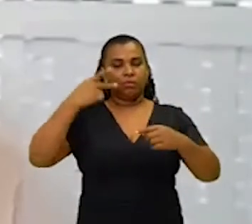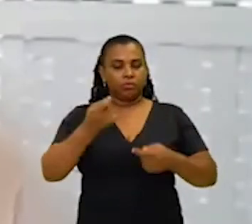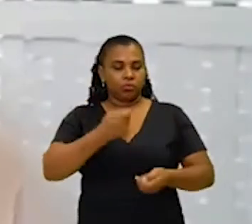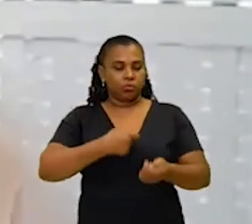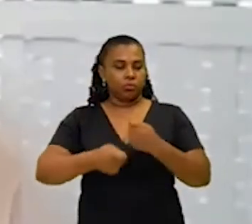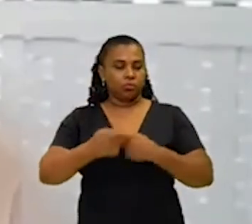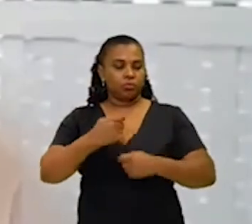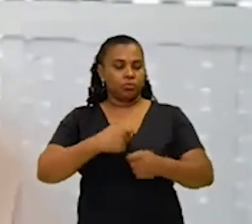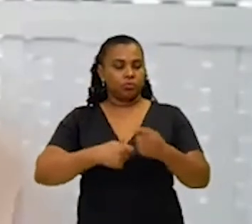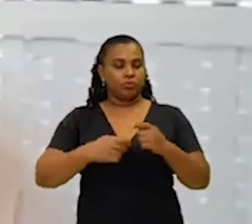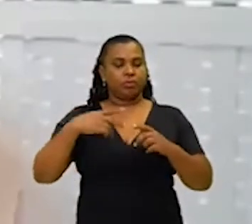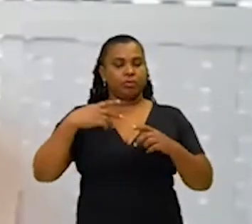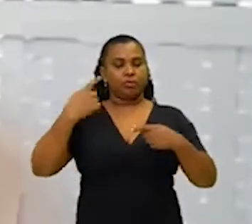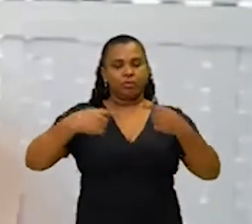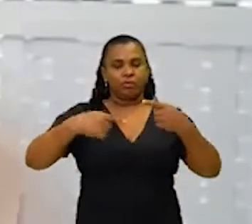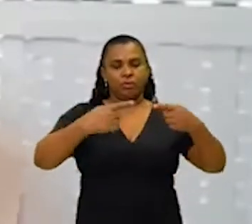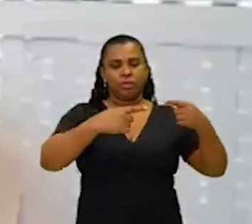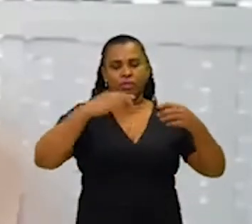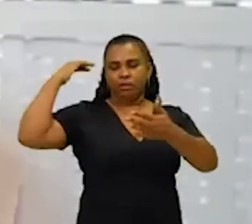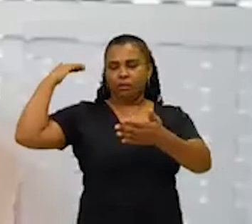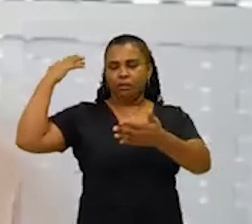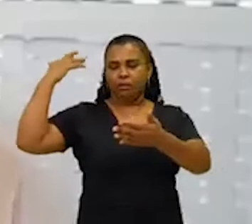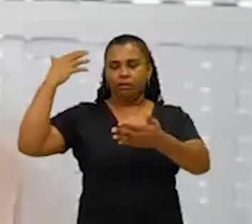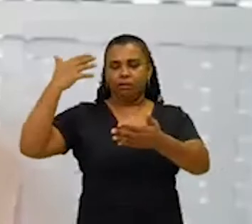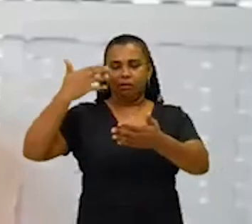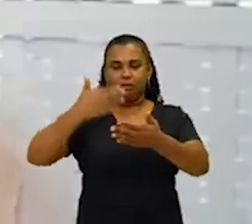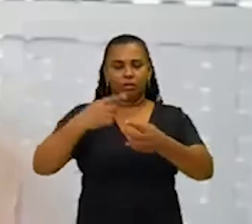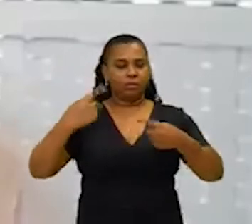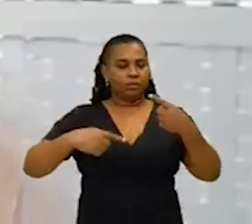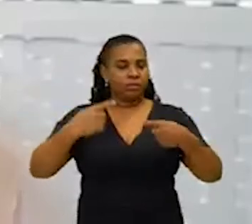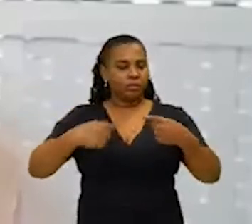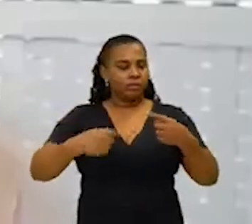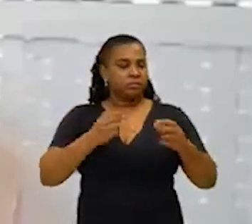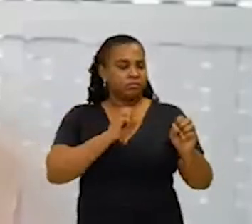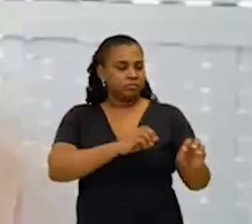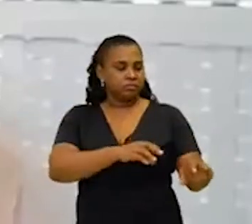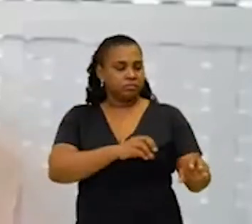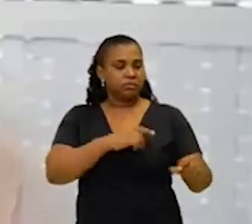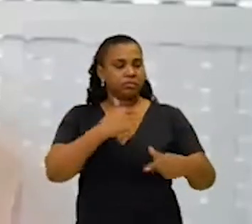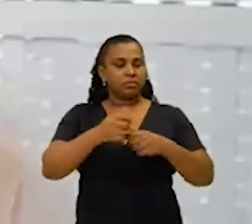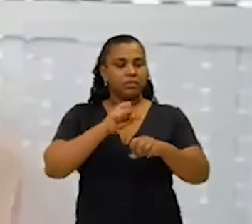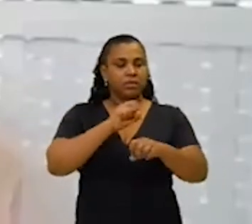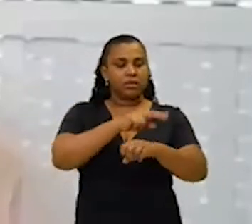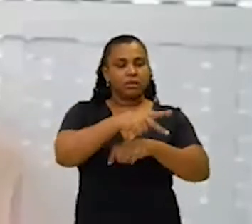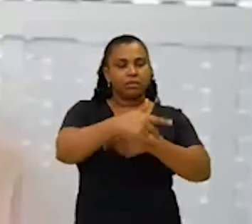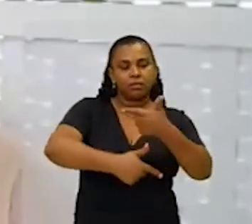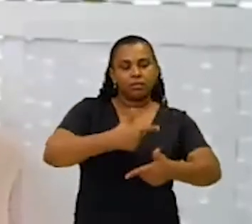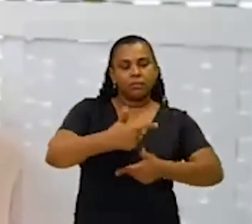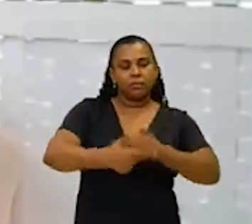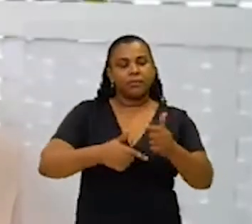história debatendo política Habitacional de bater na empregabilidade de trabalho própria economia a